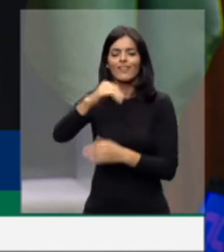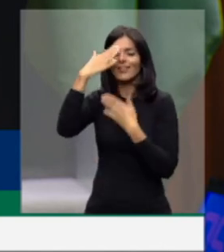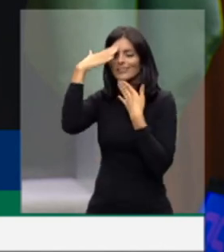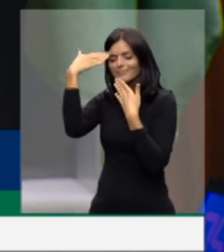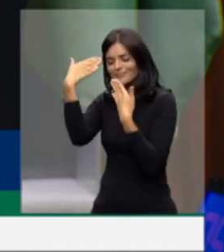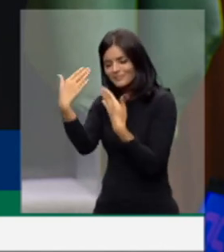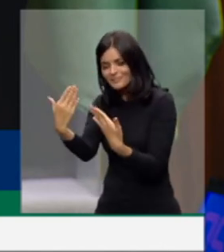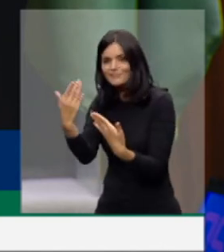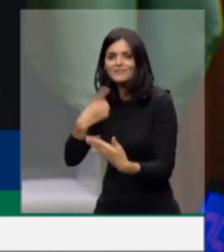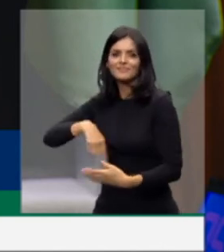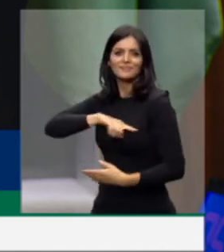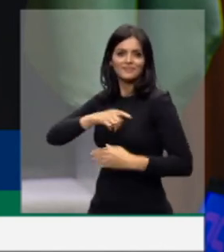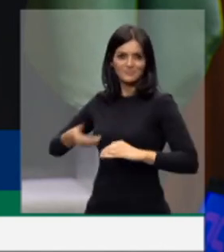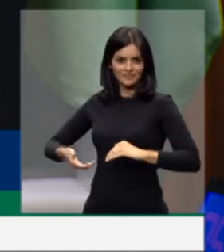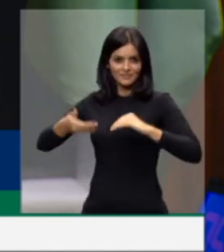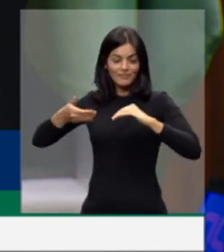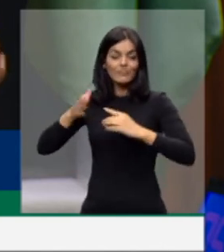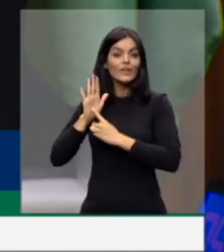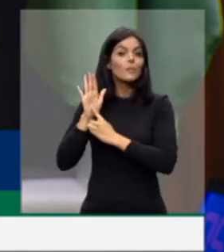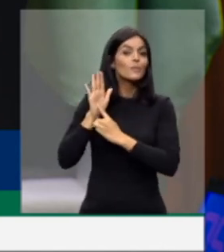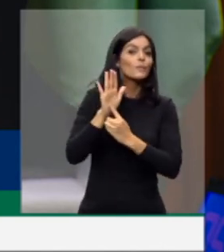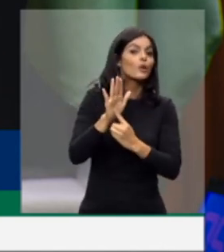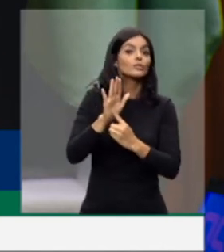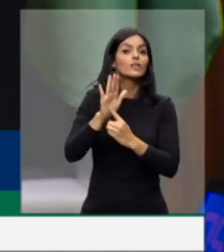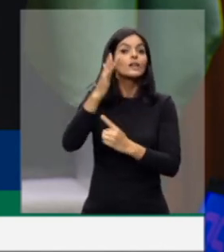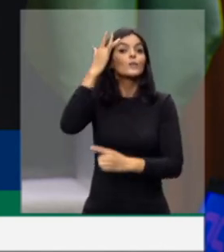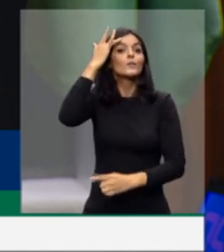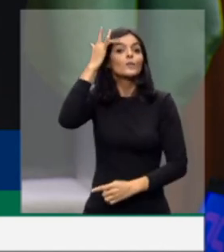PÚBLICA. E SÃO 40 MILHÕES DE JOVENS ESTUDANTES QUE VÃO AGRADECER O PARLAMENTO